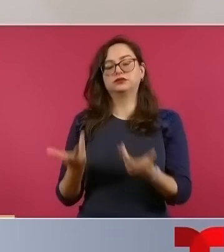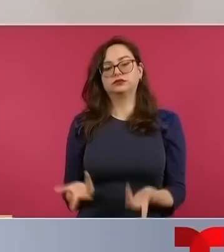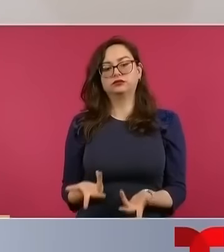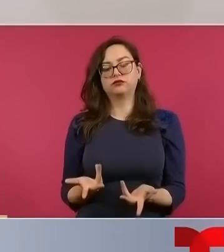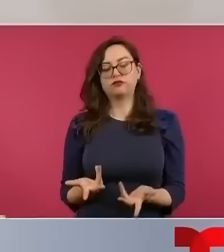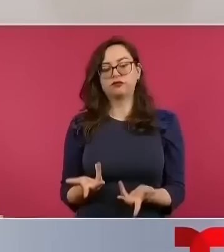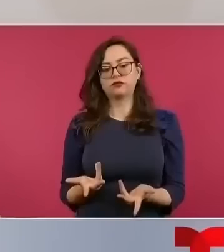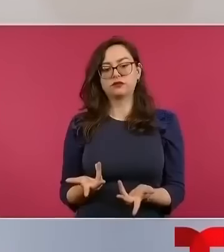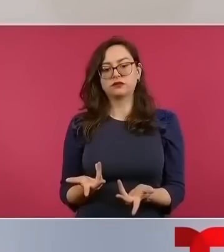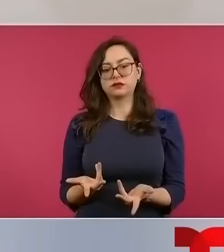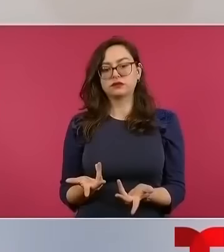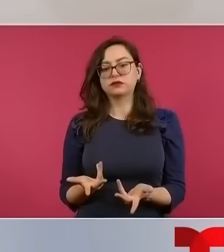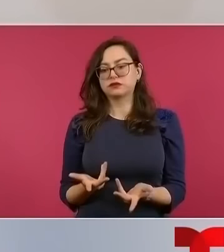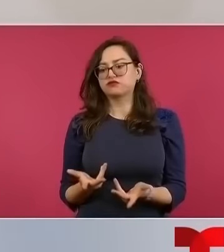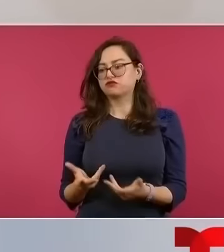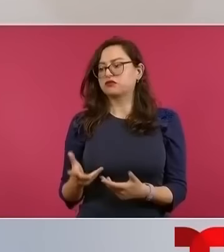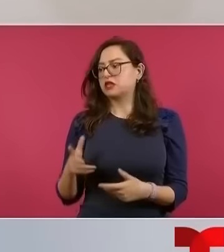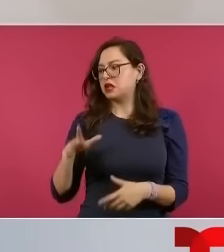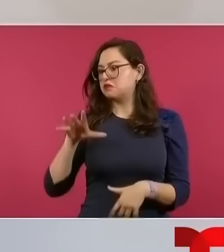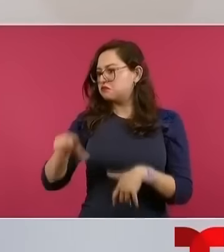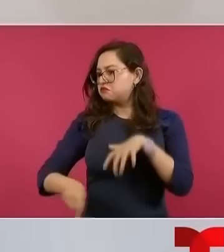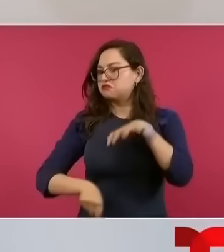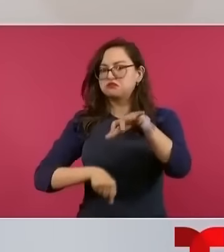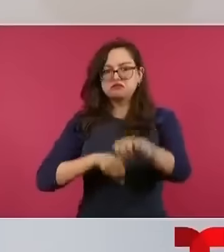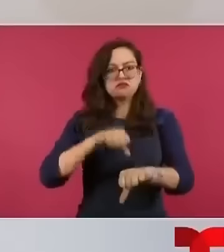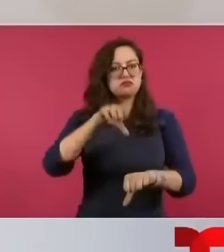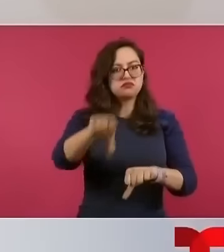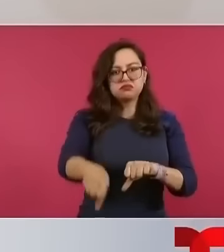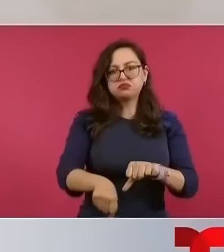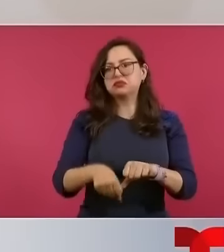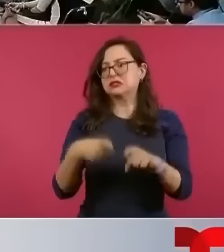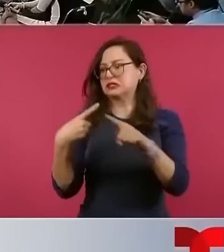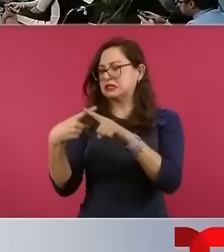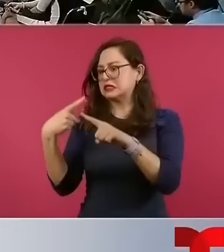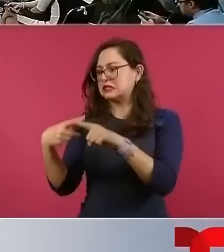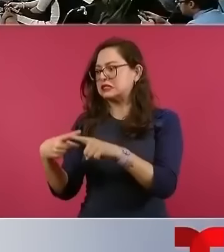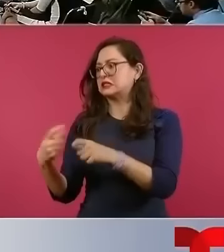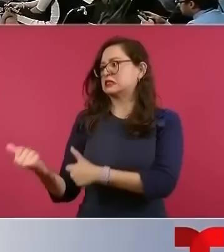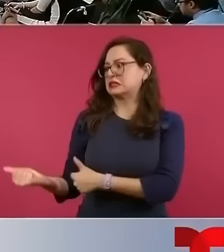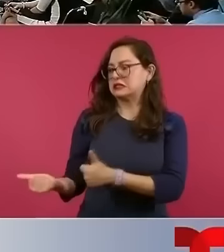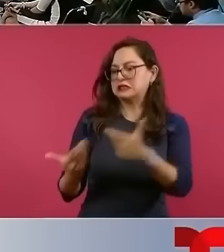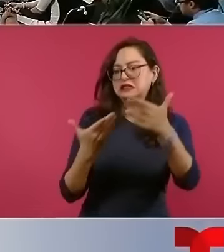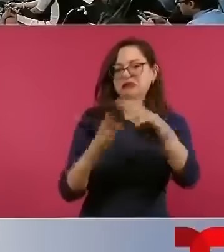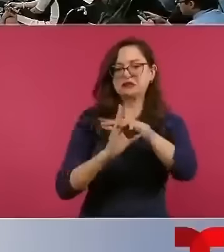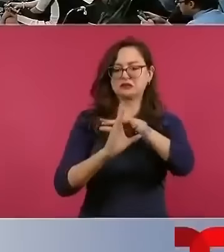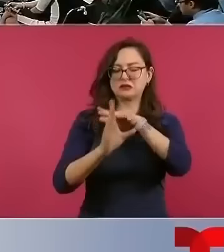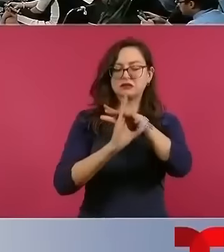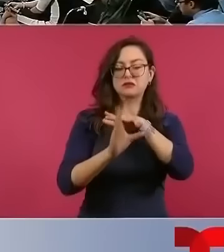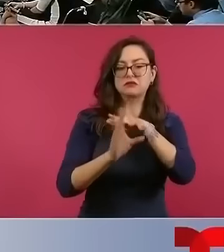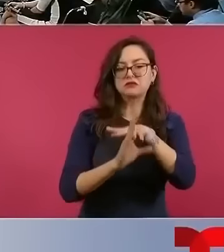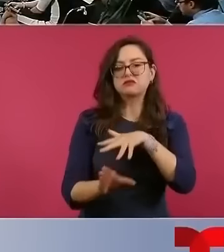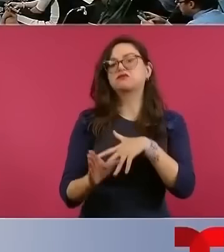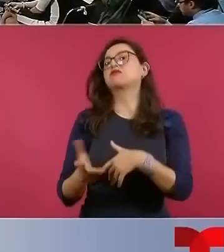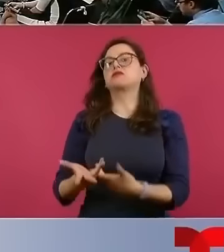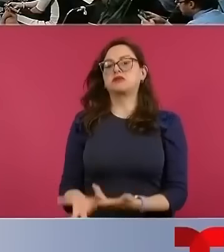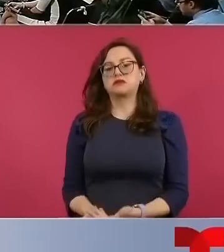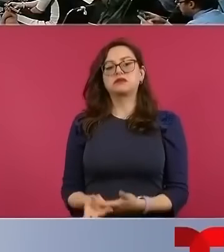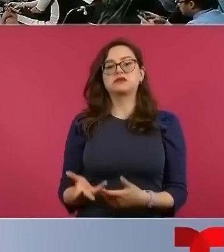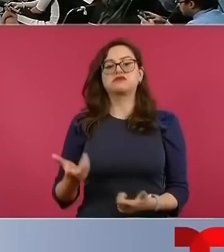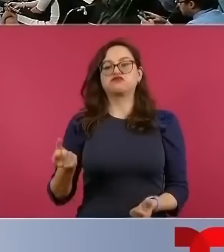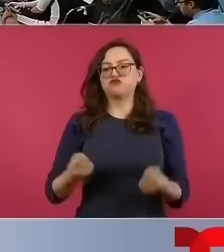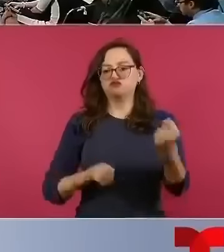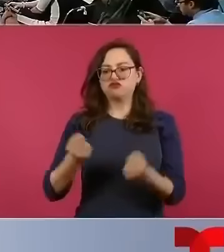HACIENDO INVESTIGACIONES SOBRE RESPONSABLES DE ESTE TRÁFICO